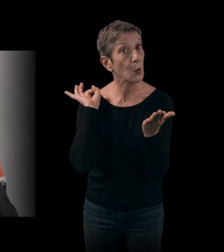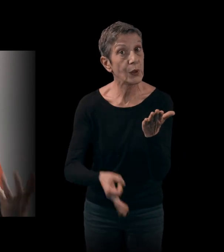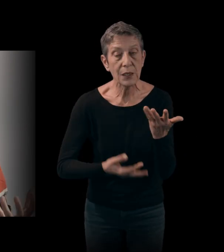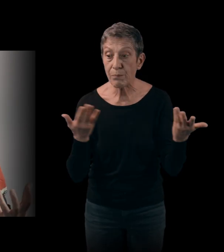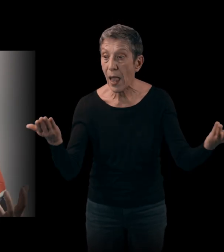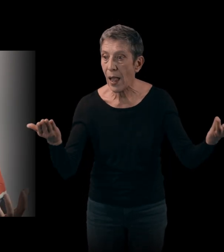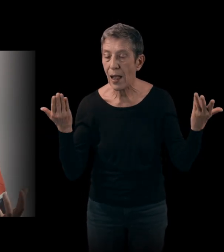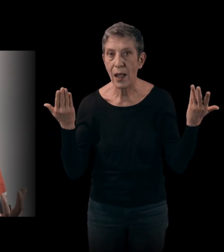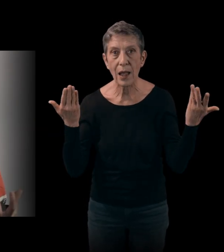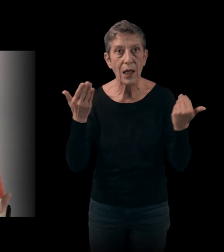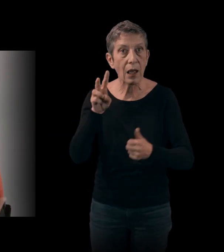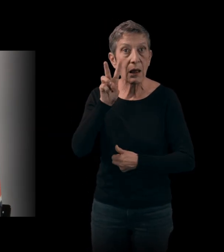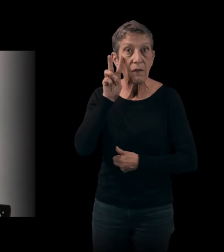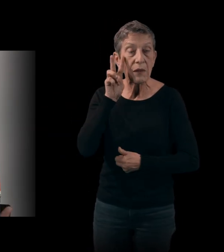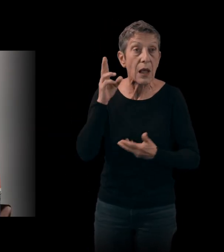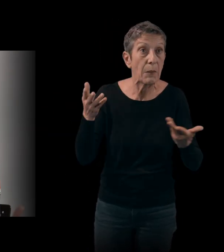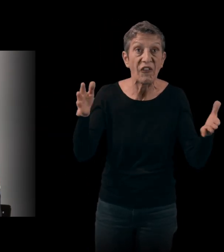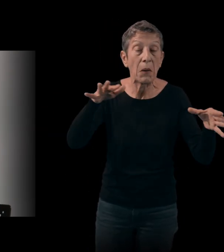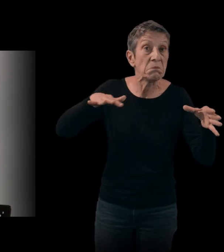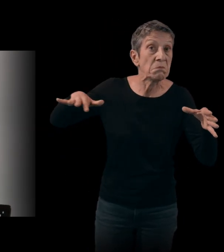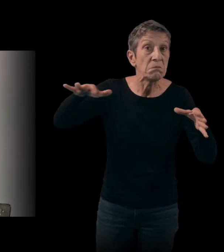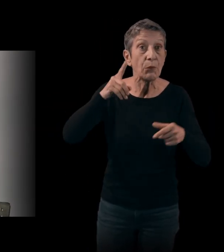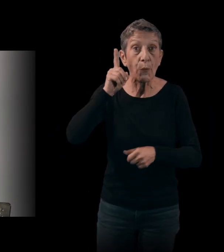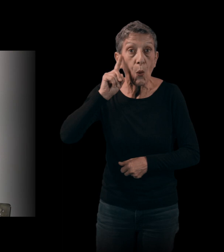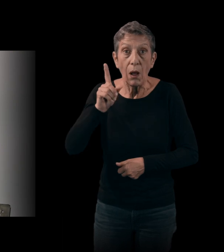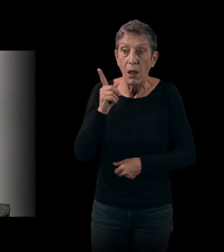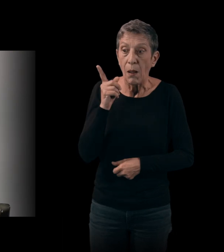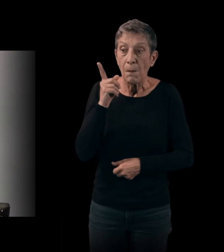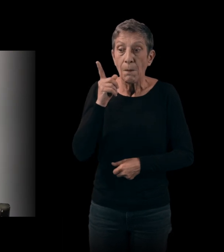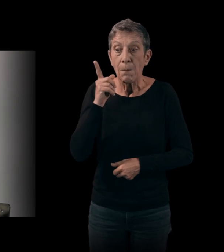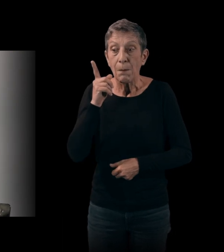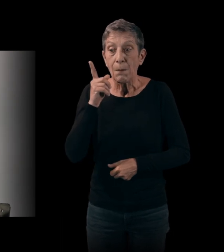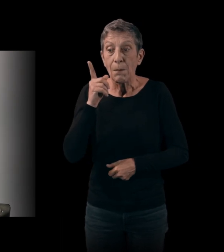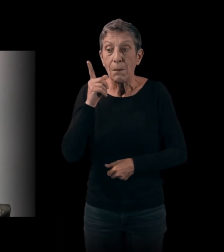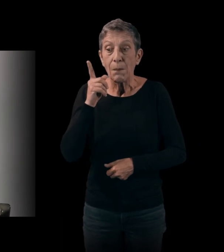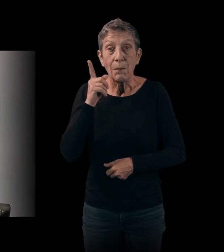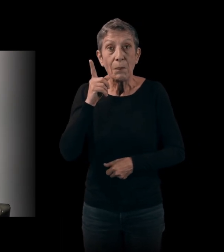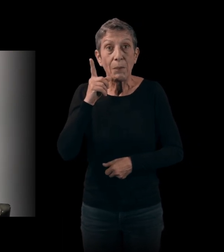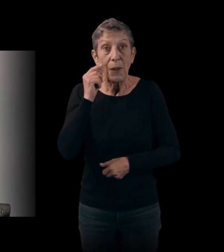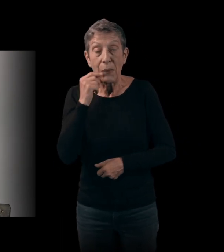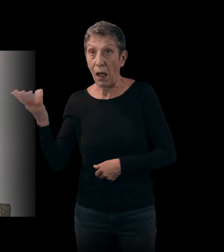rien en fait de pourquoi mon père termine (en brousse) et pourquoi